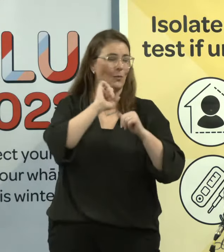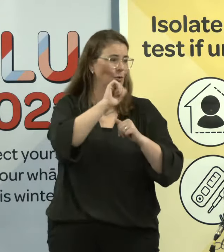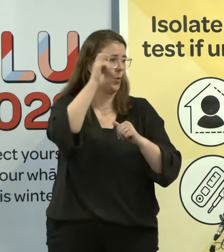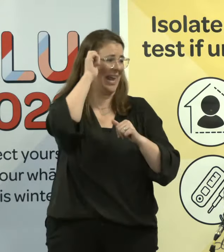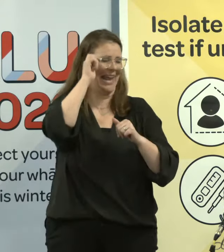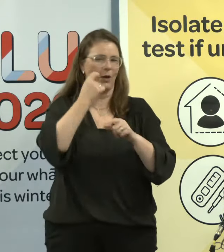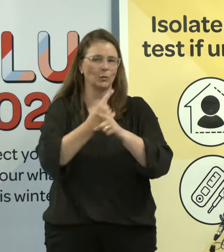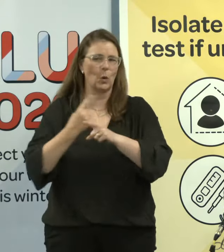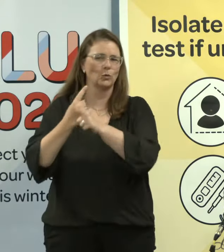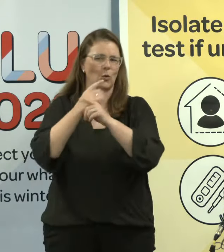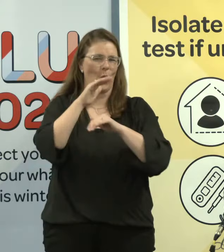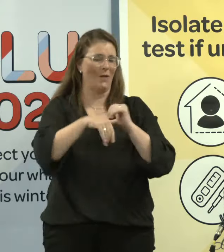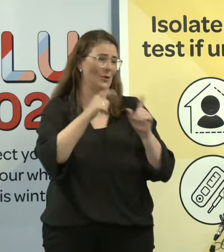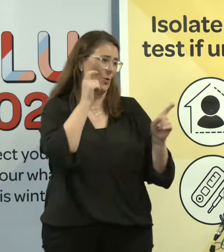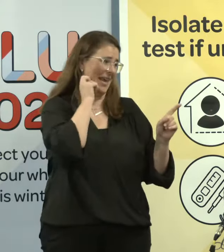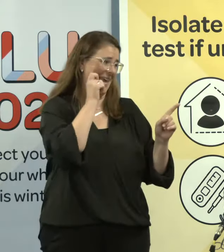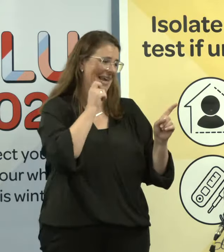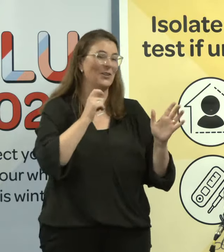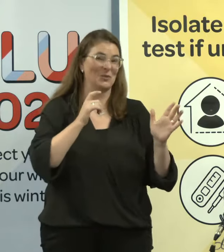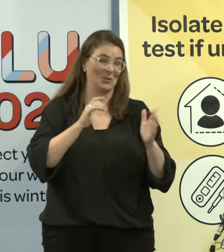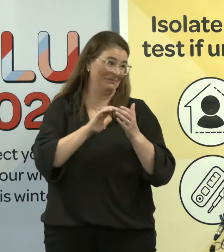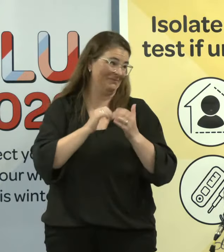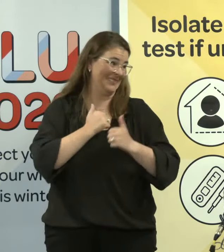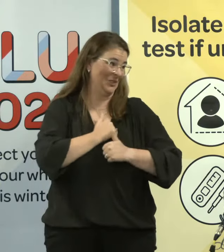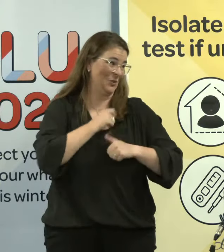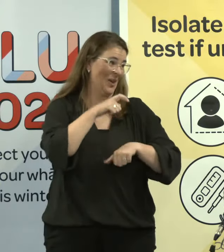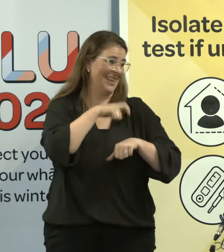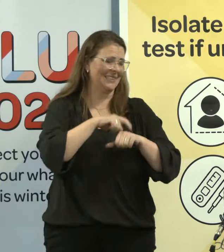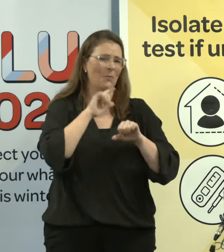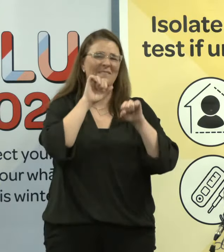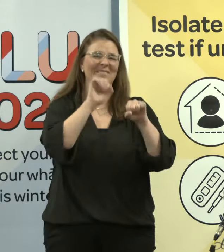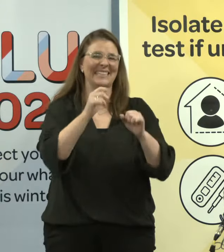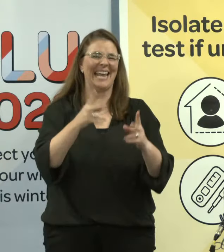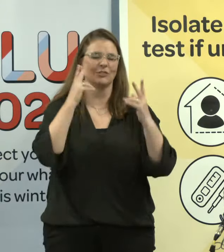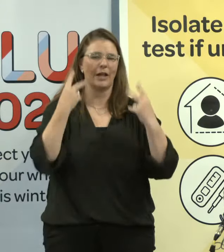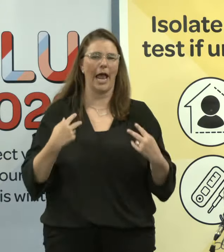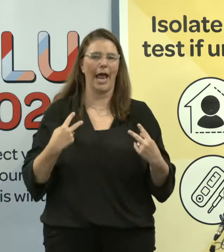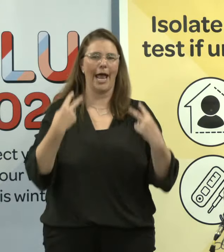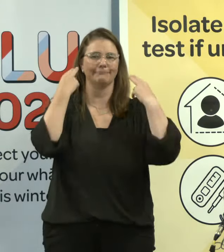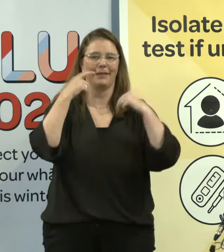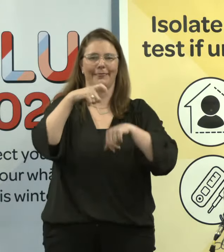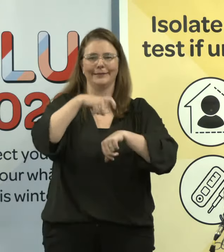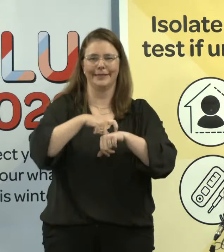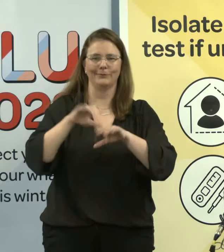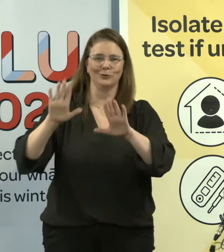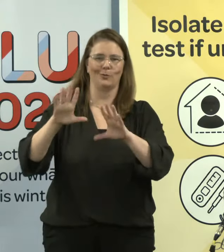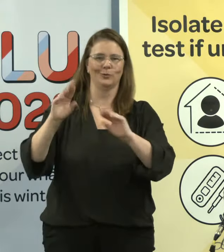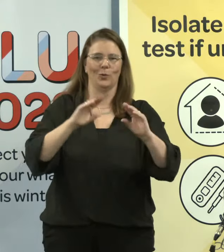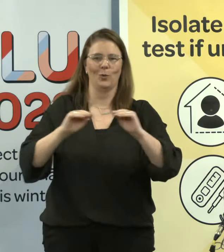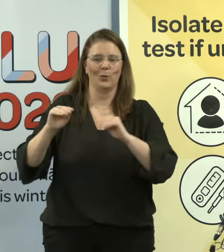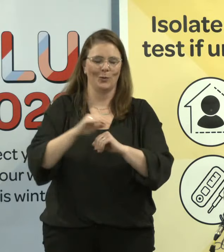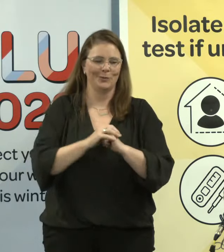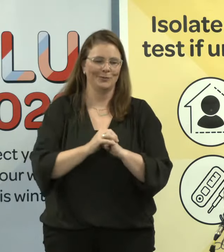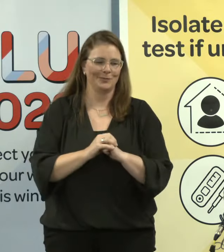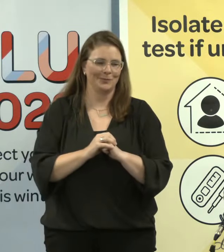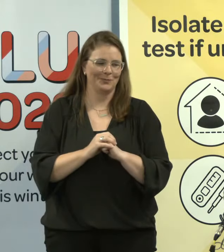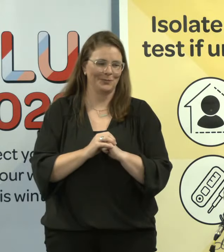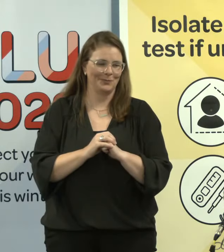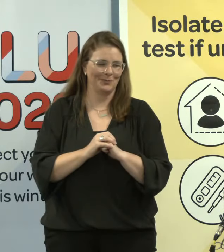kati tuatahi, a ko te ahua o te